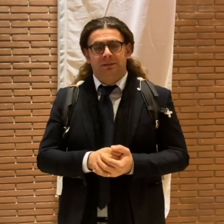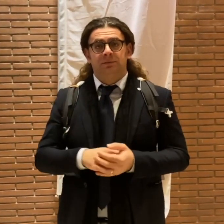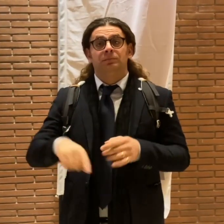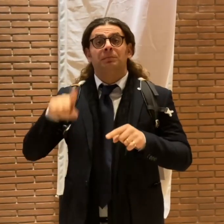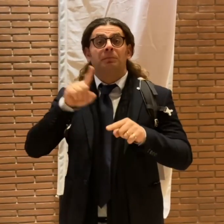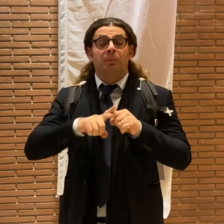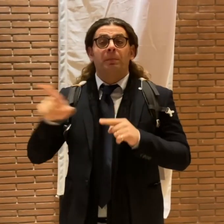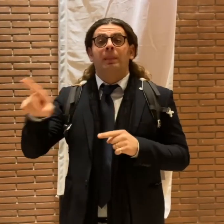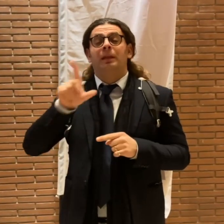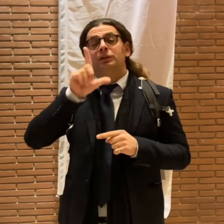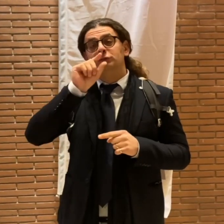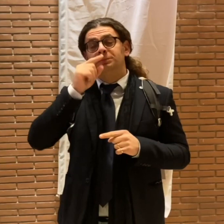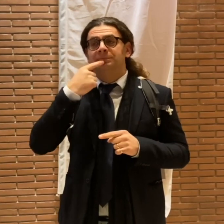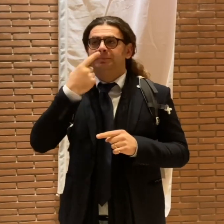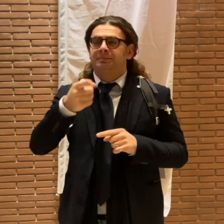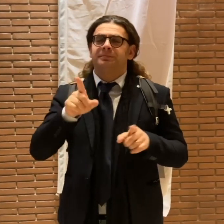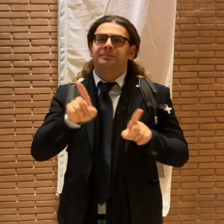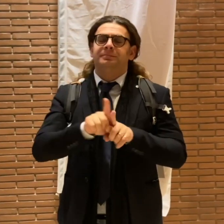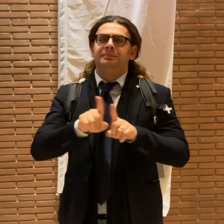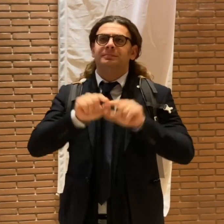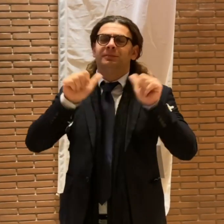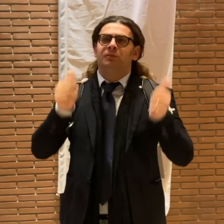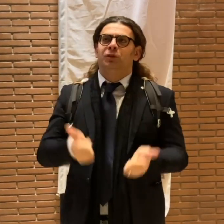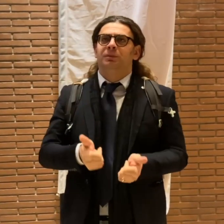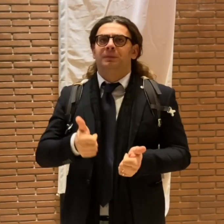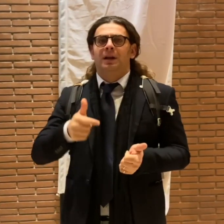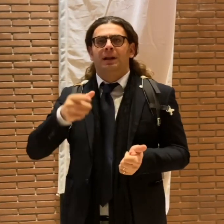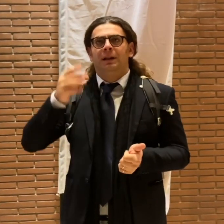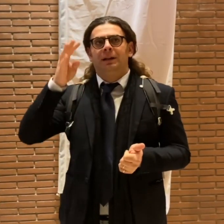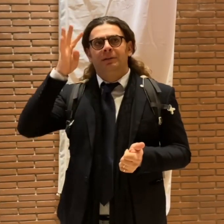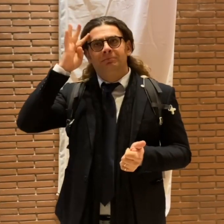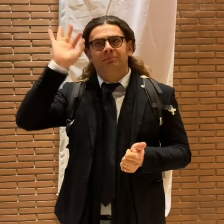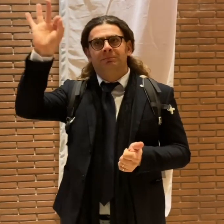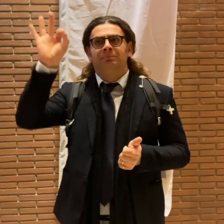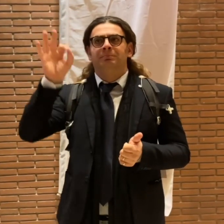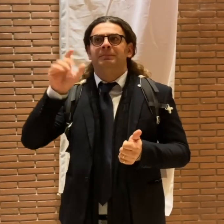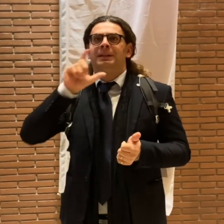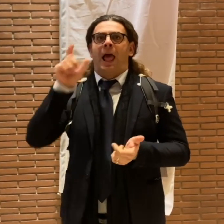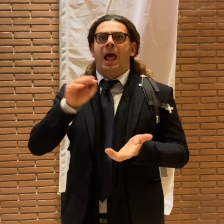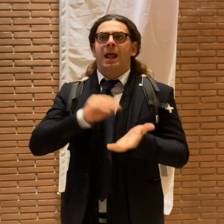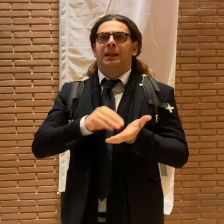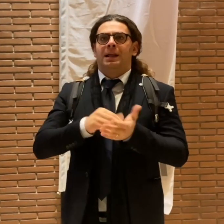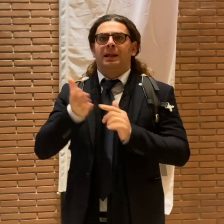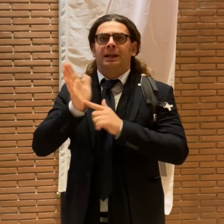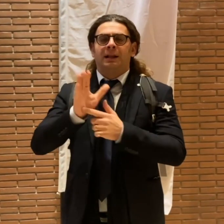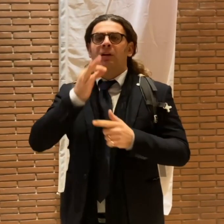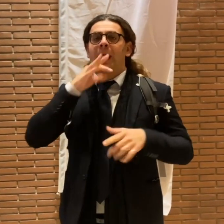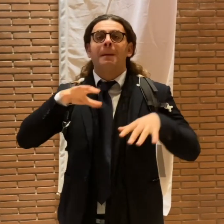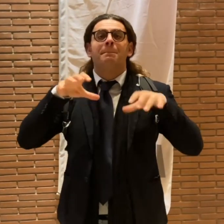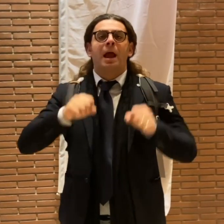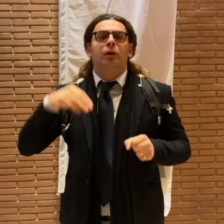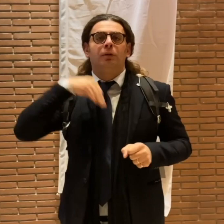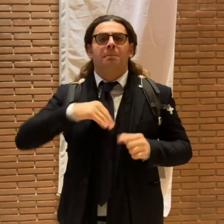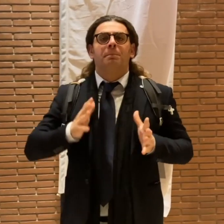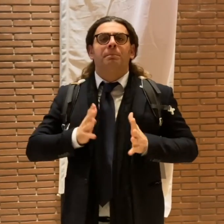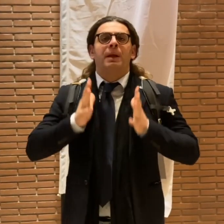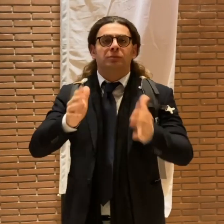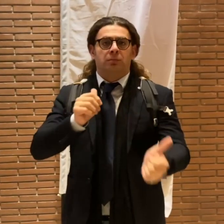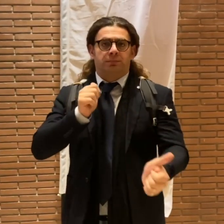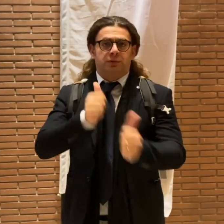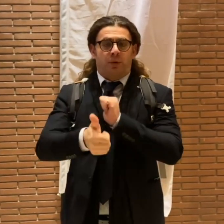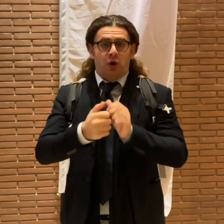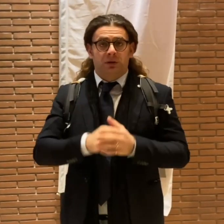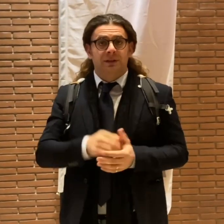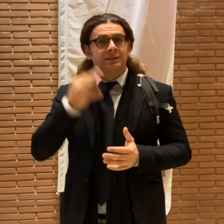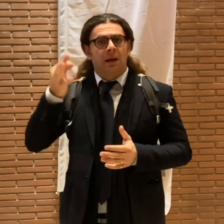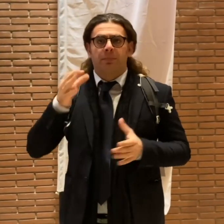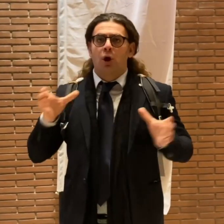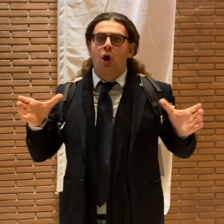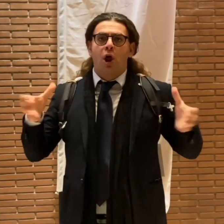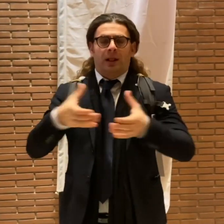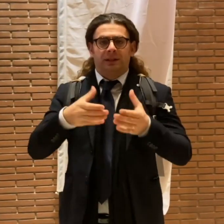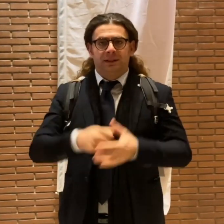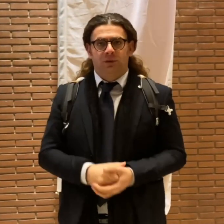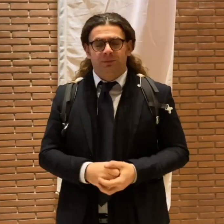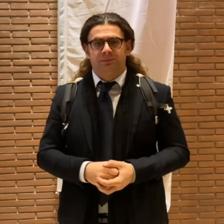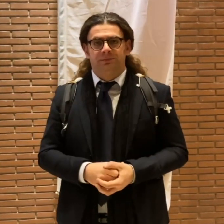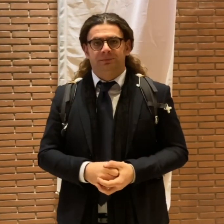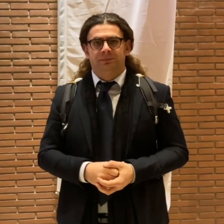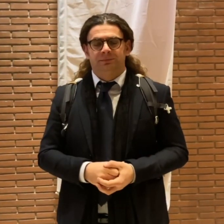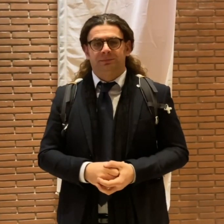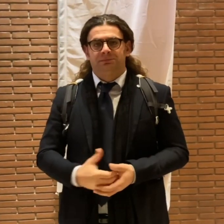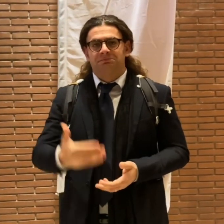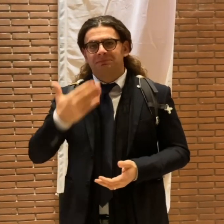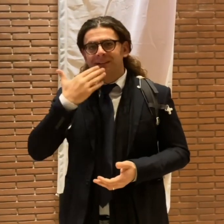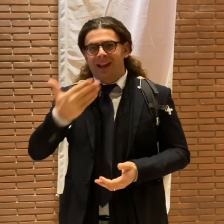Il CIP ha inoltre esplicitato come l'Italia sia da esempio per la grande passione e per l'impegno nello sport sempre profusi a livello collettivo.